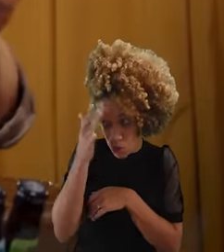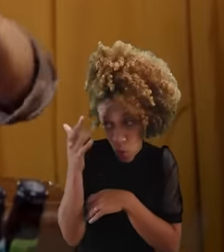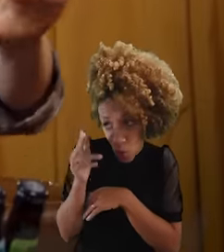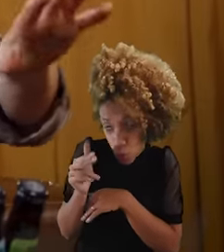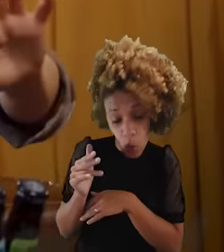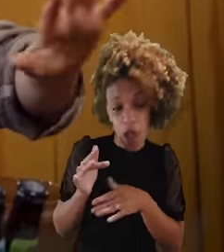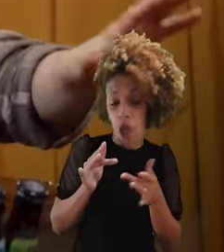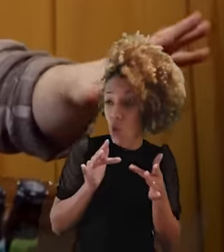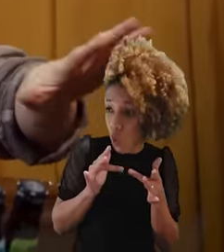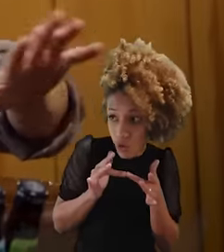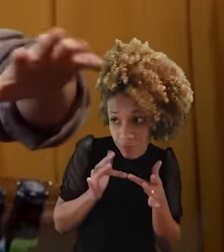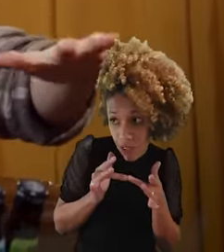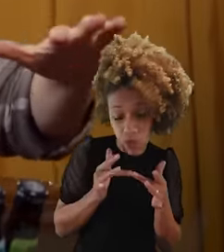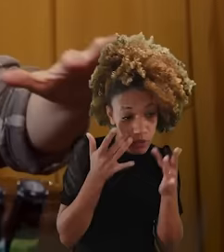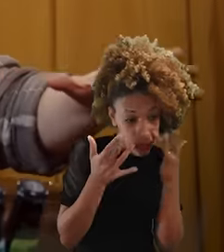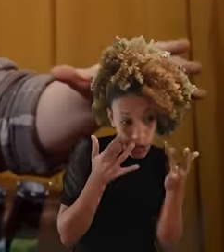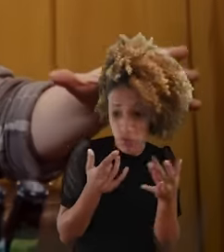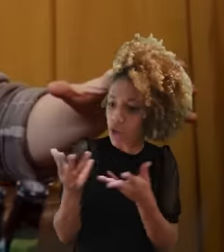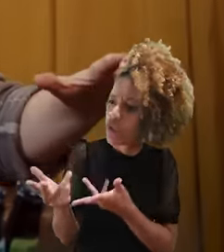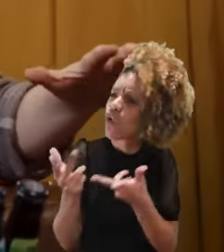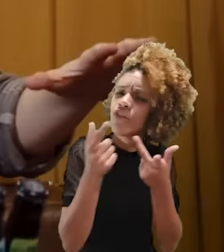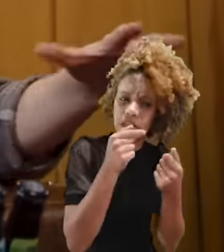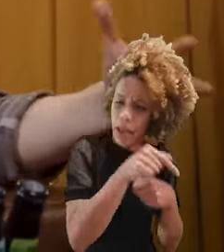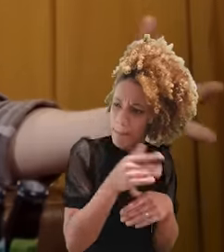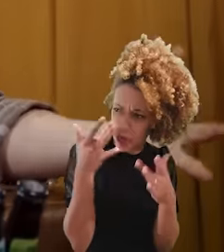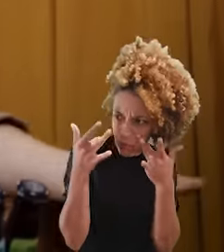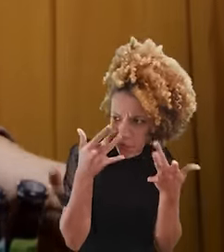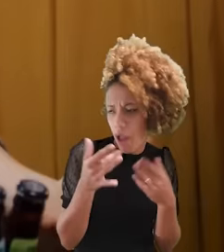teve contato nunca foi incentivada nunca foi convidada digamos assim né Por quem organiza a